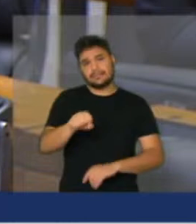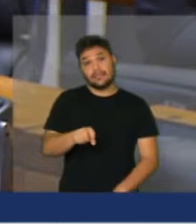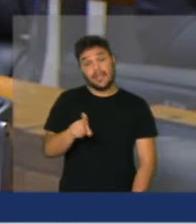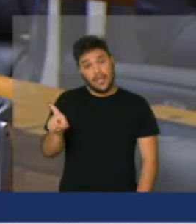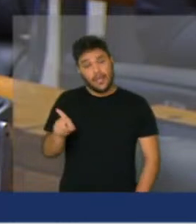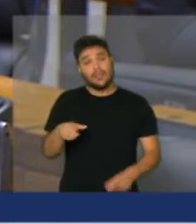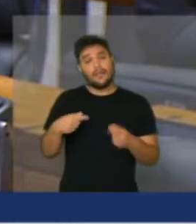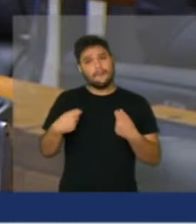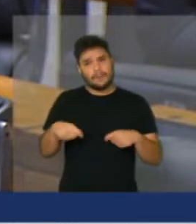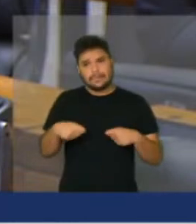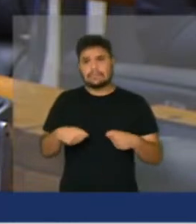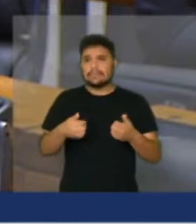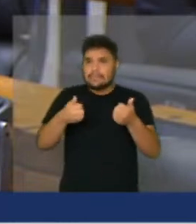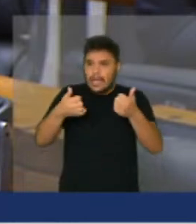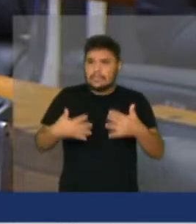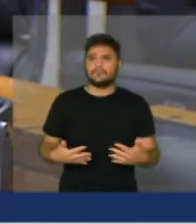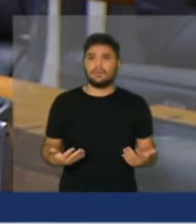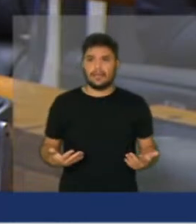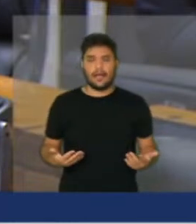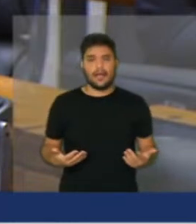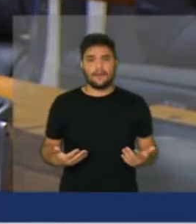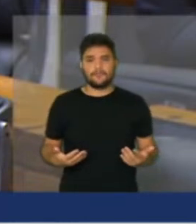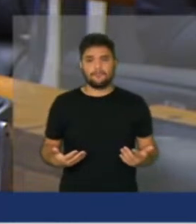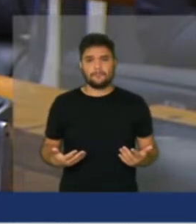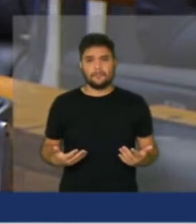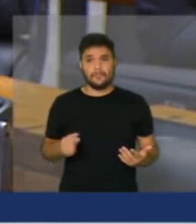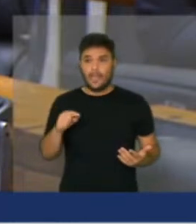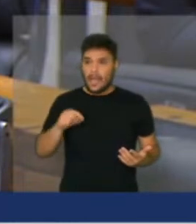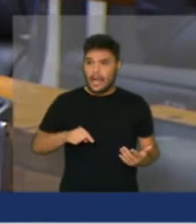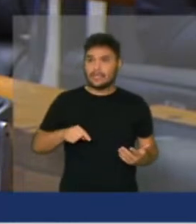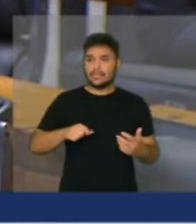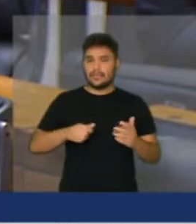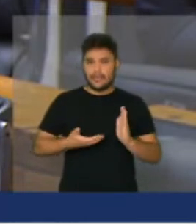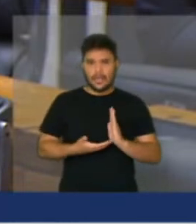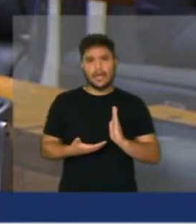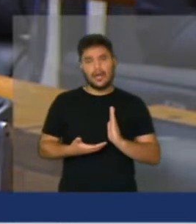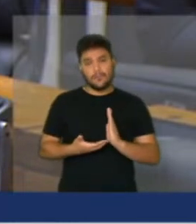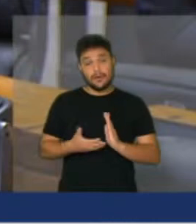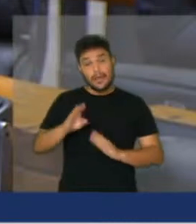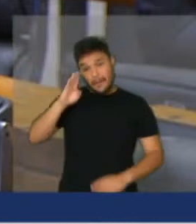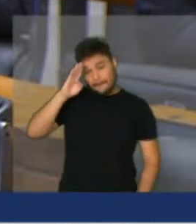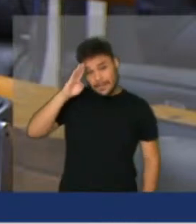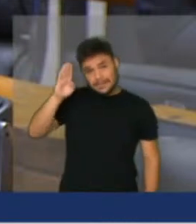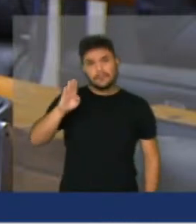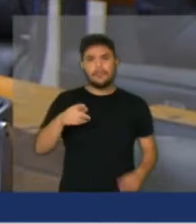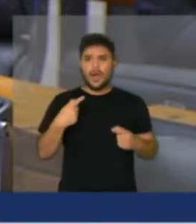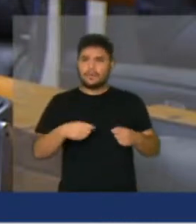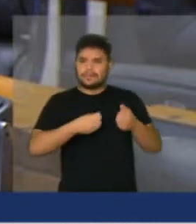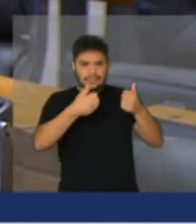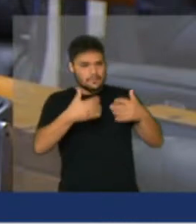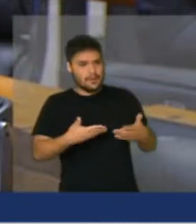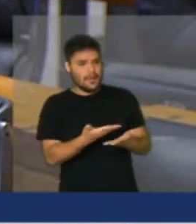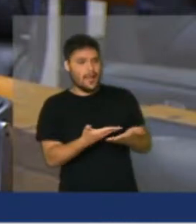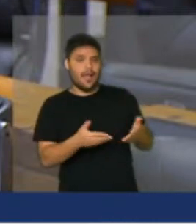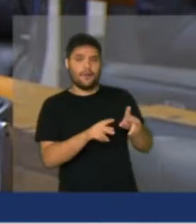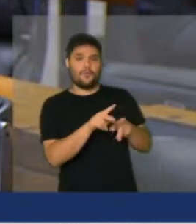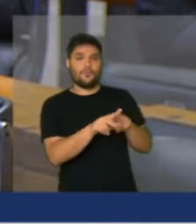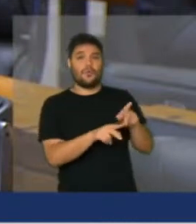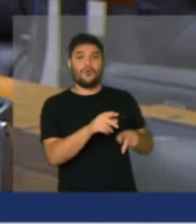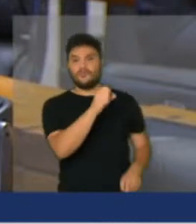QUE SIM, ELE PRECISA PRESTAR ESCLARECIMENTOS A ESTE PARLAMENTO E PRINCIPALMENTE AO POVO BRASILEIRO MAS PARA AJUDAR NA CONSTRUÇÃO DO ACORDO E DA DATA MARCADA DA